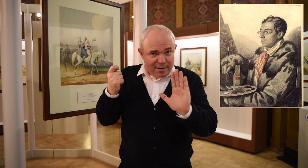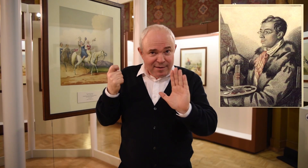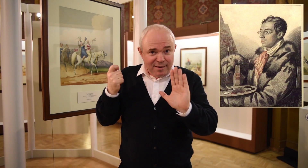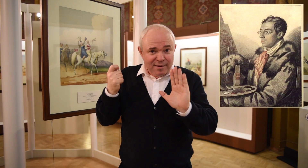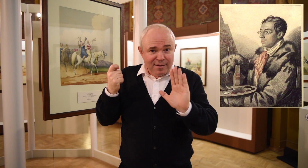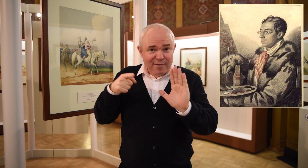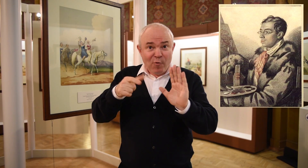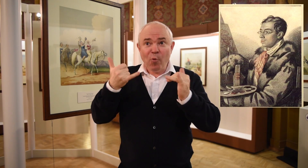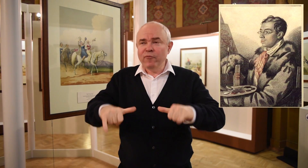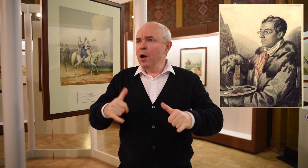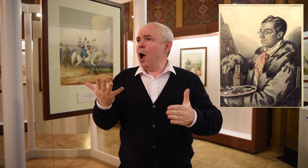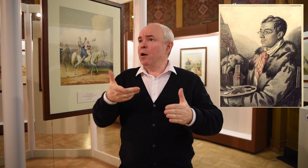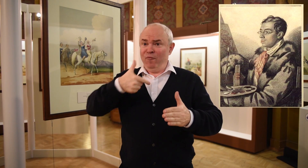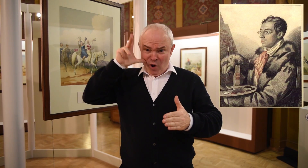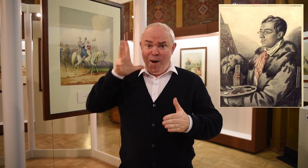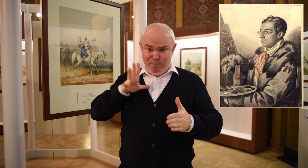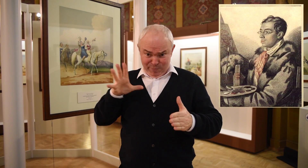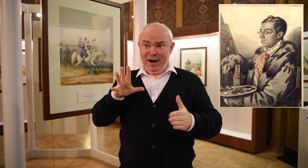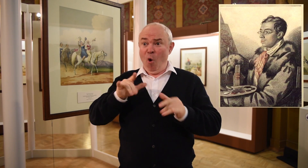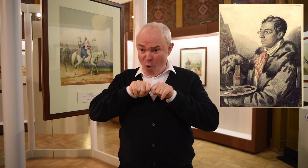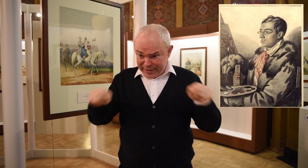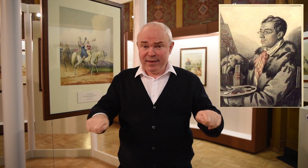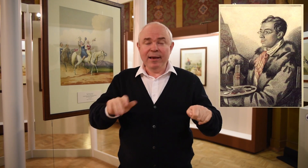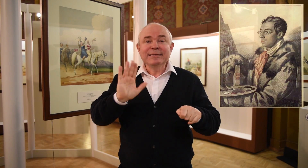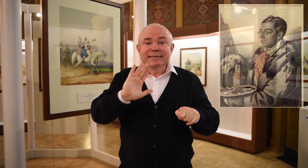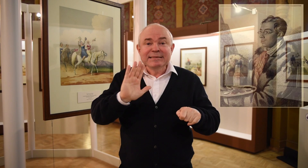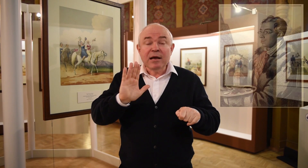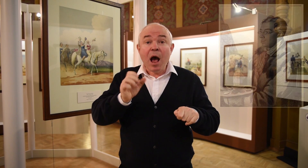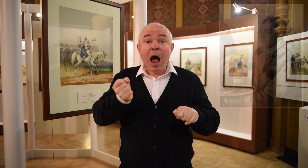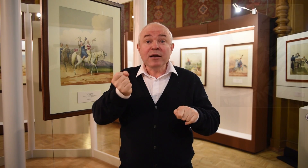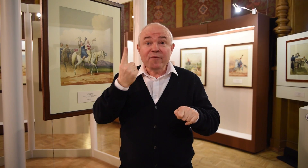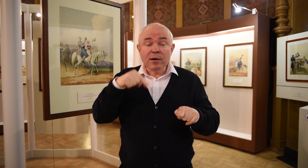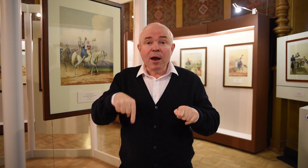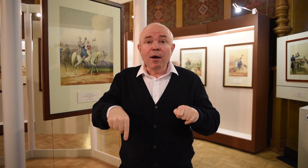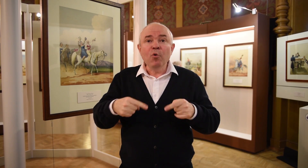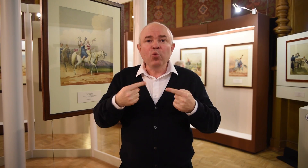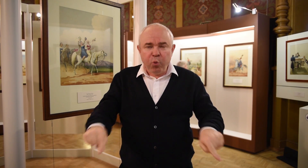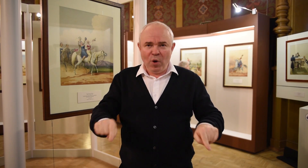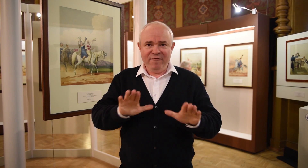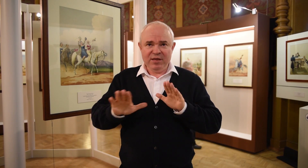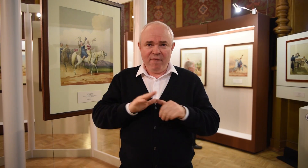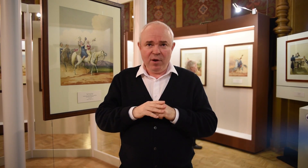Вы удивлены: вчера же было открытие! Оказывается, здесь другая выставка.